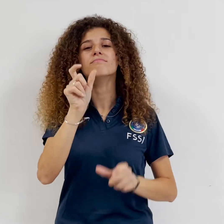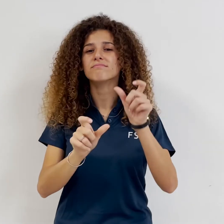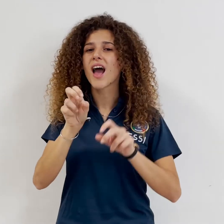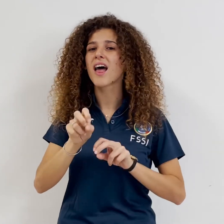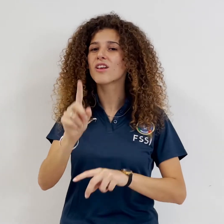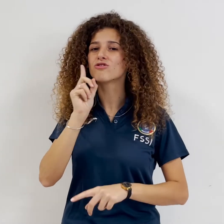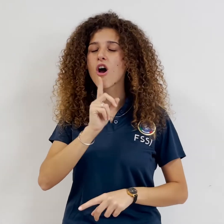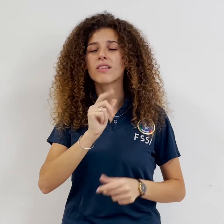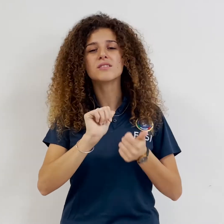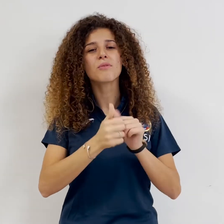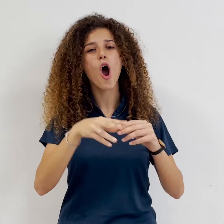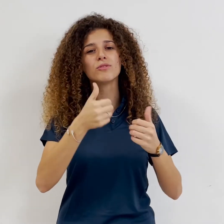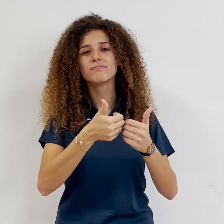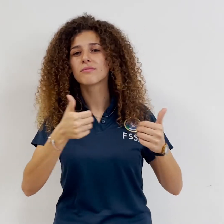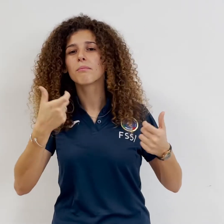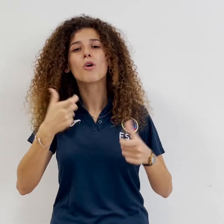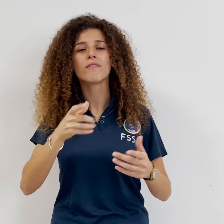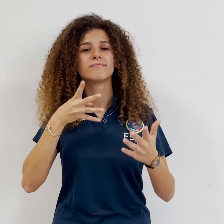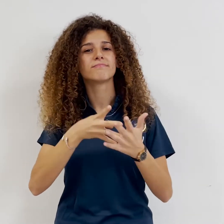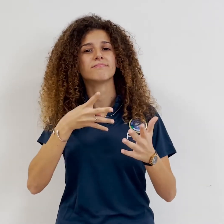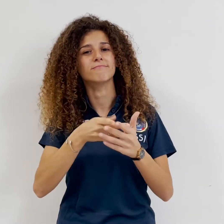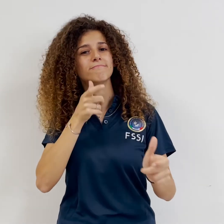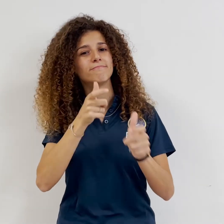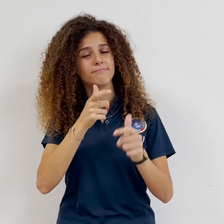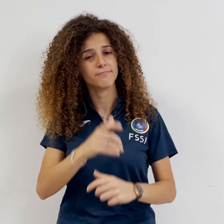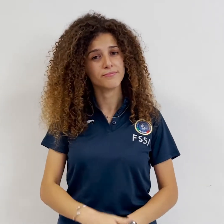le persone sorde dallo sport a causa delle difficoltà nella relazione comunicativa.